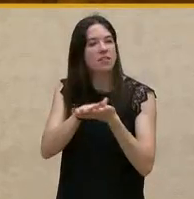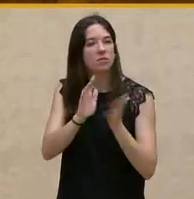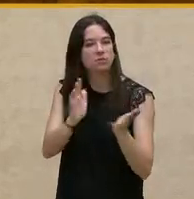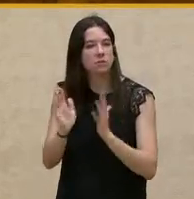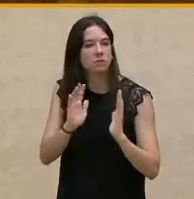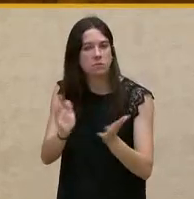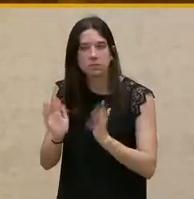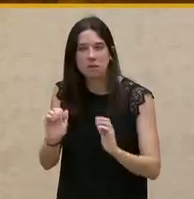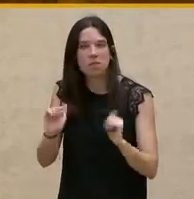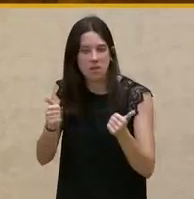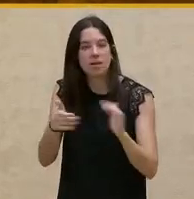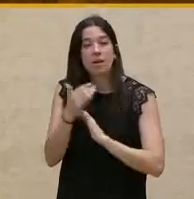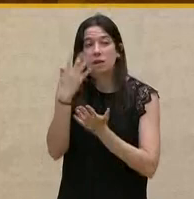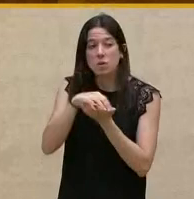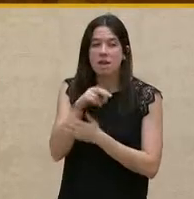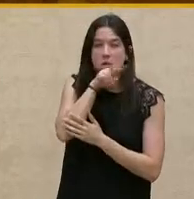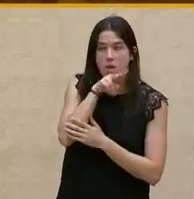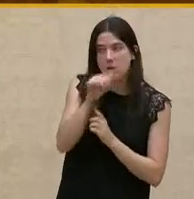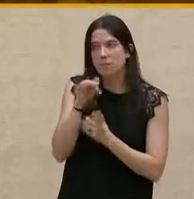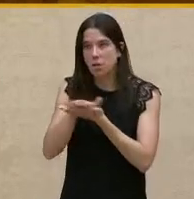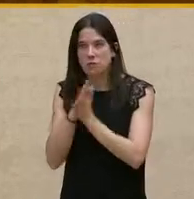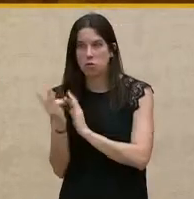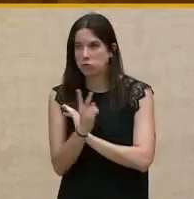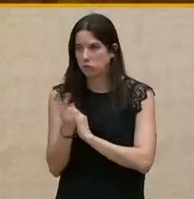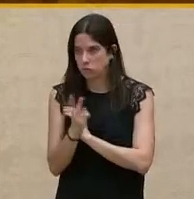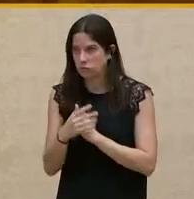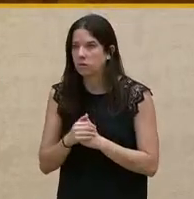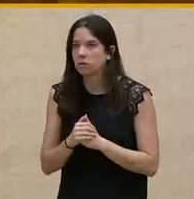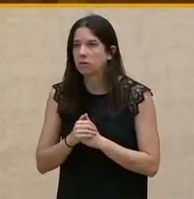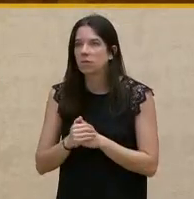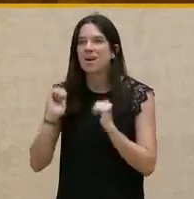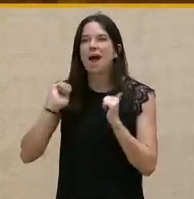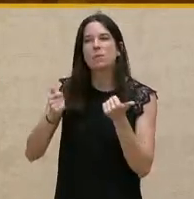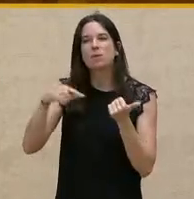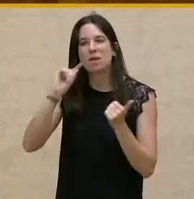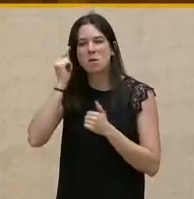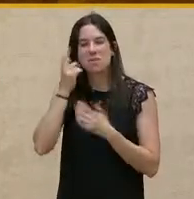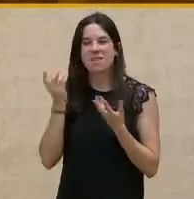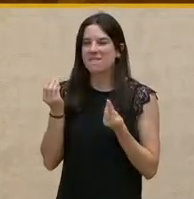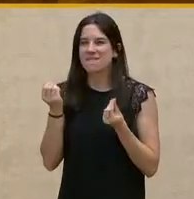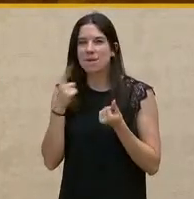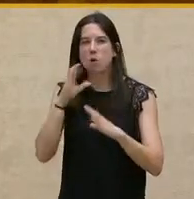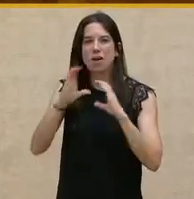escuela tanto de lengua oral como de lengua de signos. Al principio veían que si no fijaba la